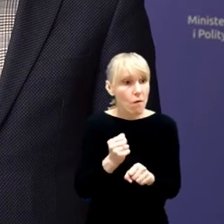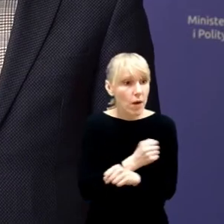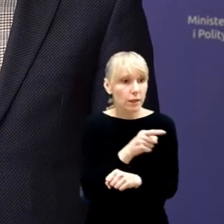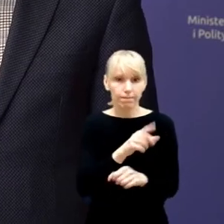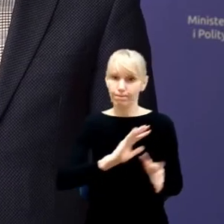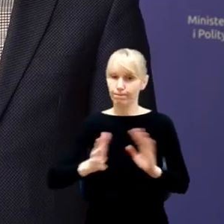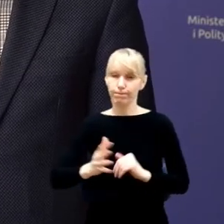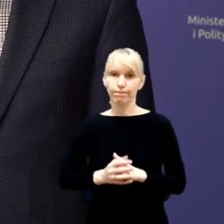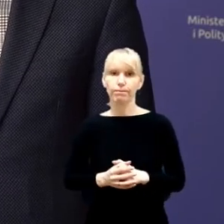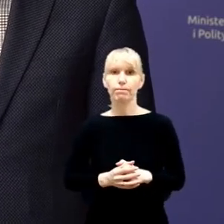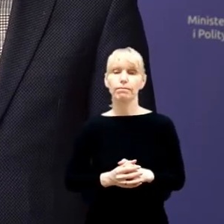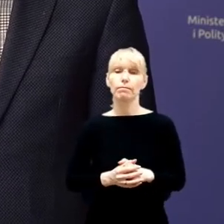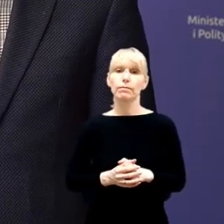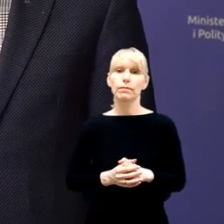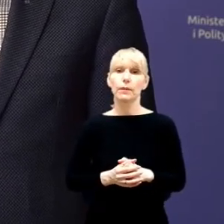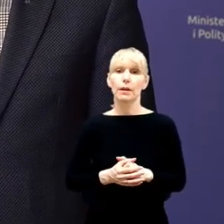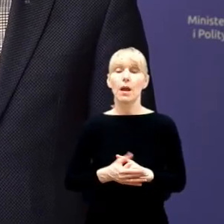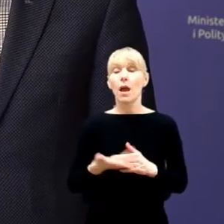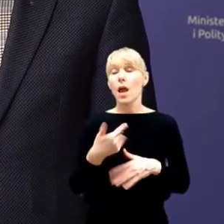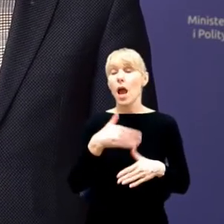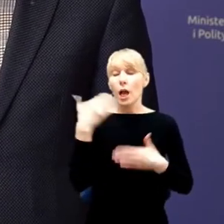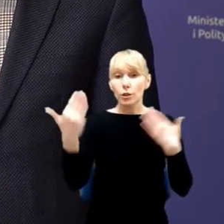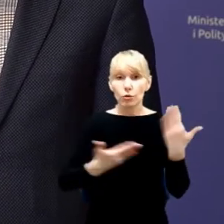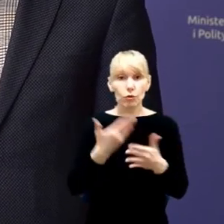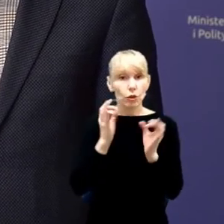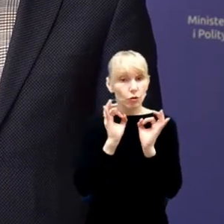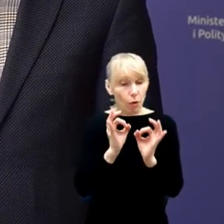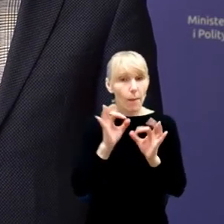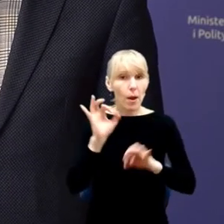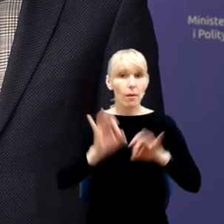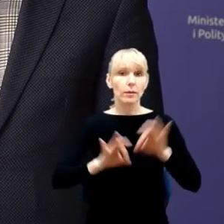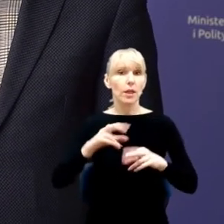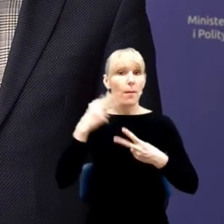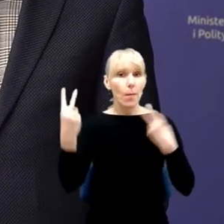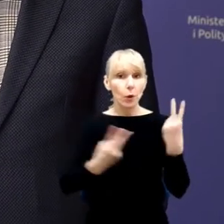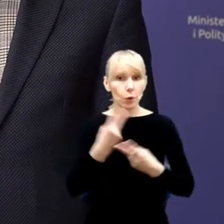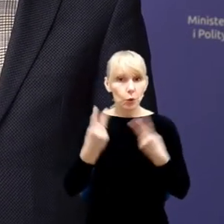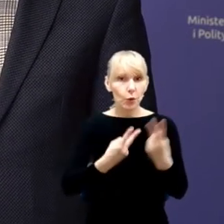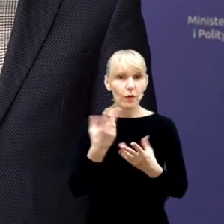dobrych obrad i poszukiwania jak najlepszych rozwiązań. Dziękuję bardzo.